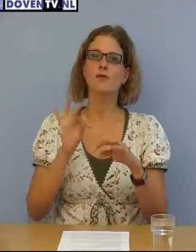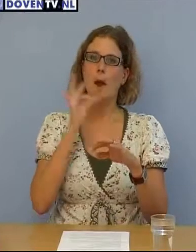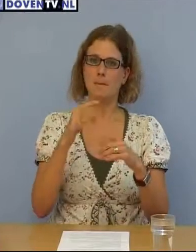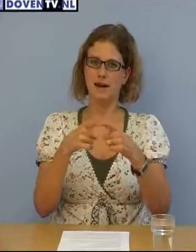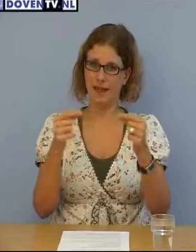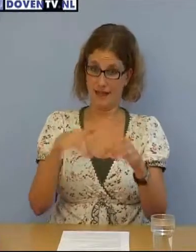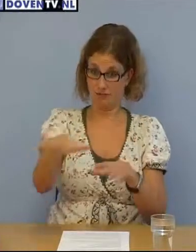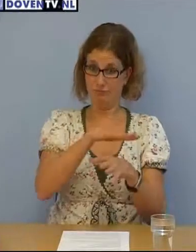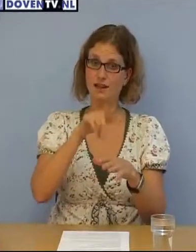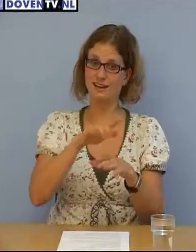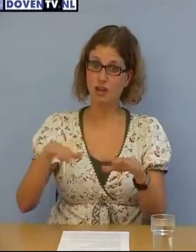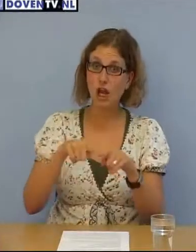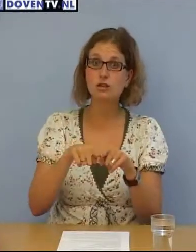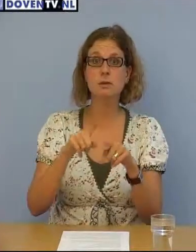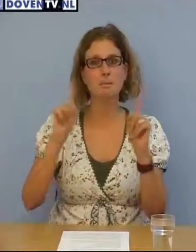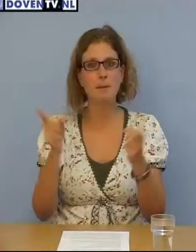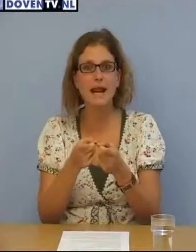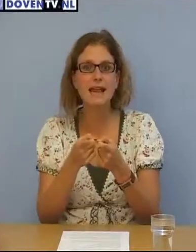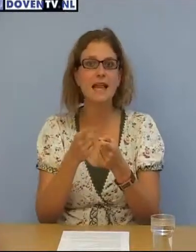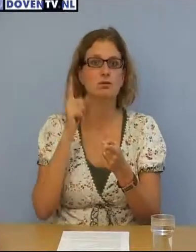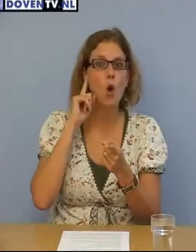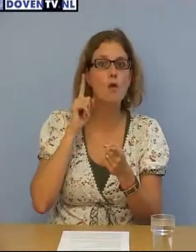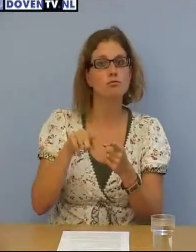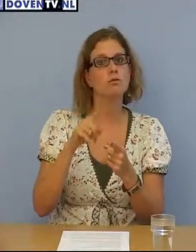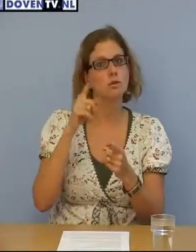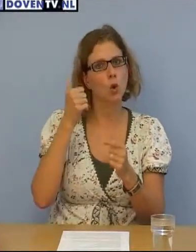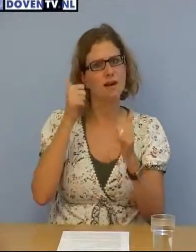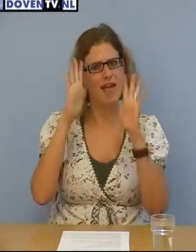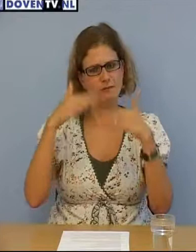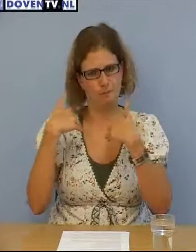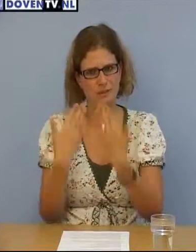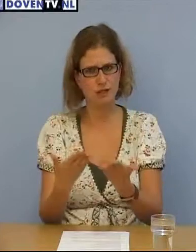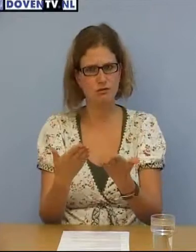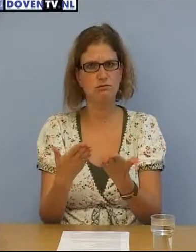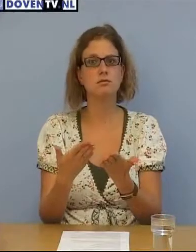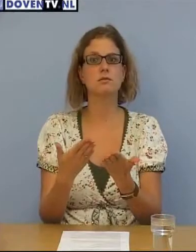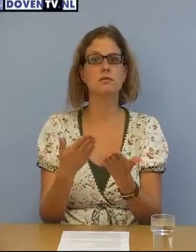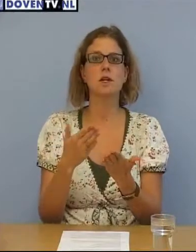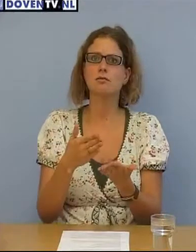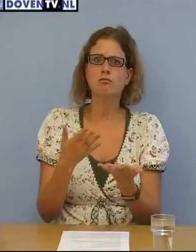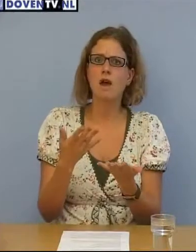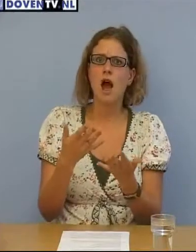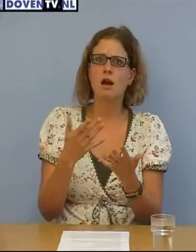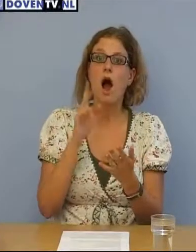Familieleden van kinderen met een beperking doen veel om hen een... goed leven te laten leiden.